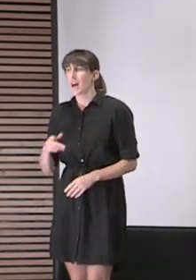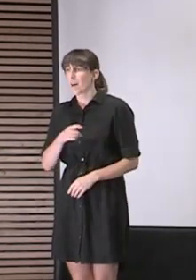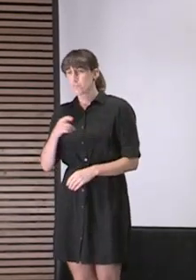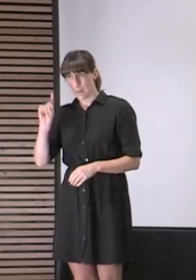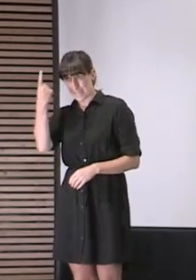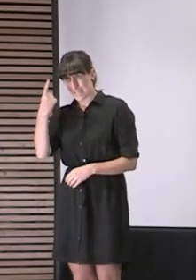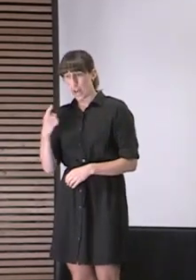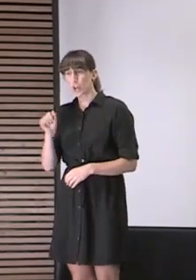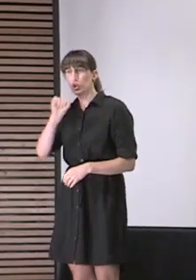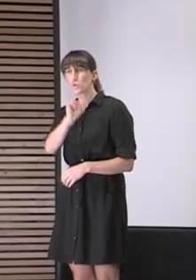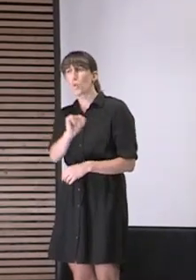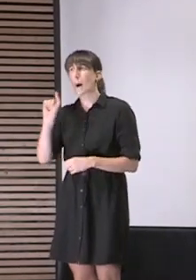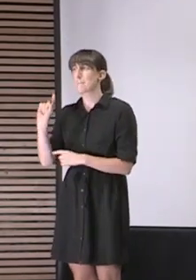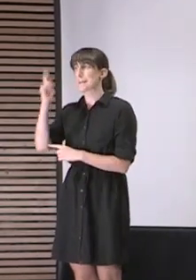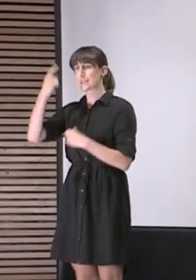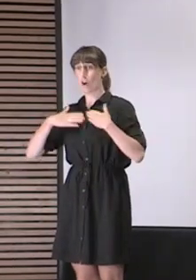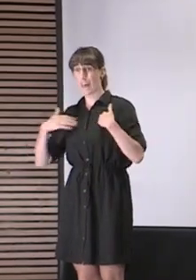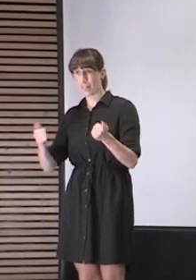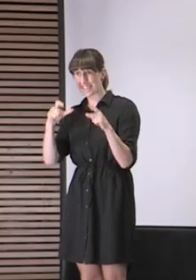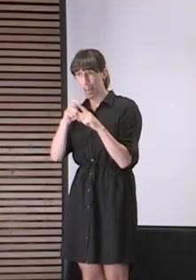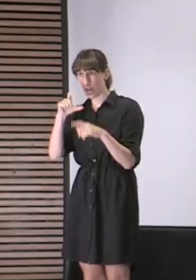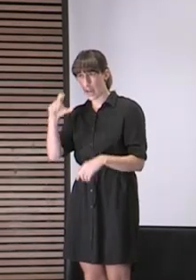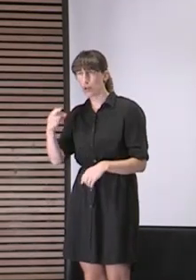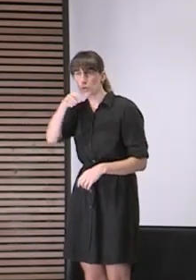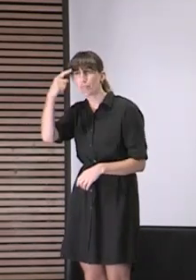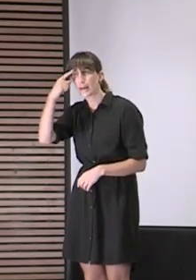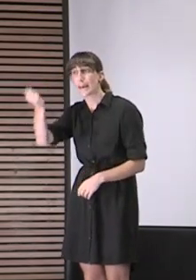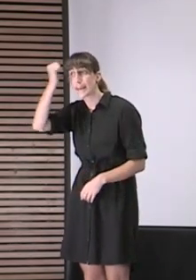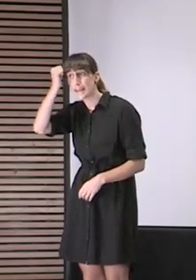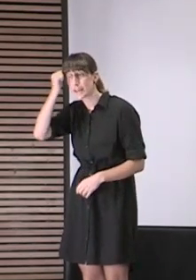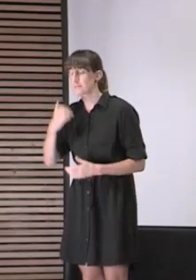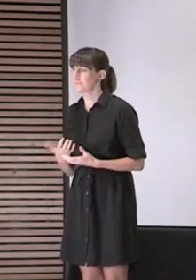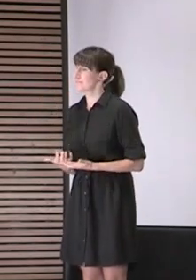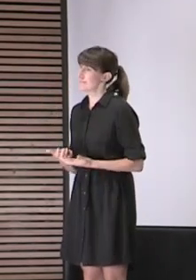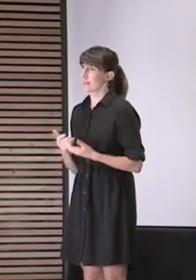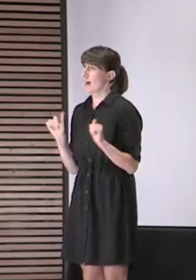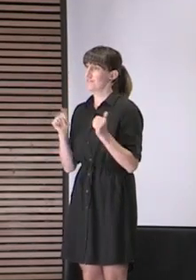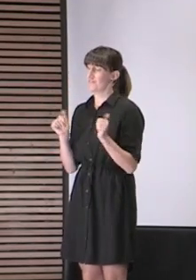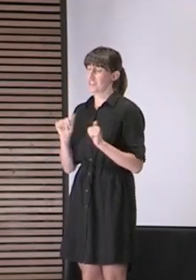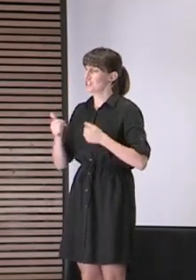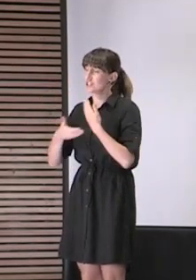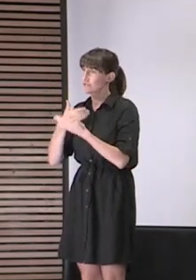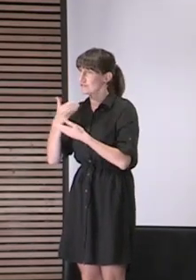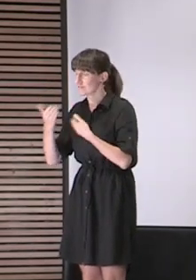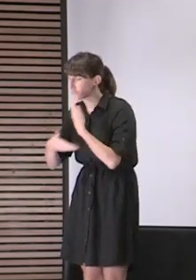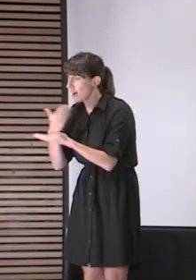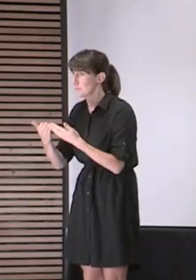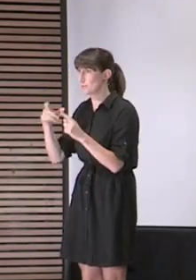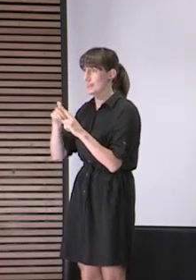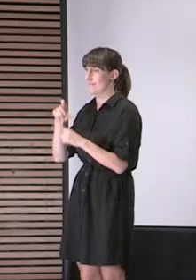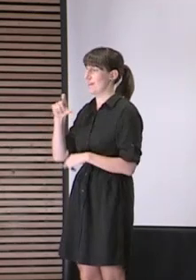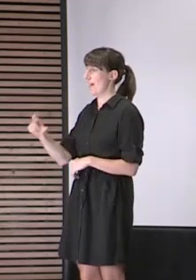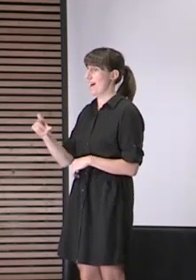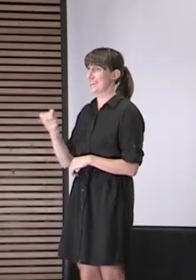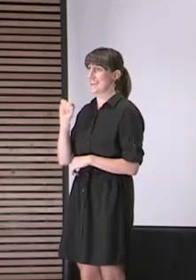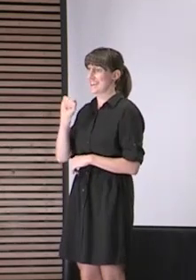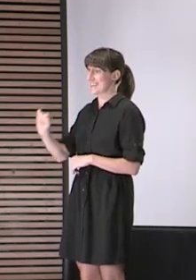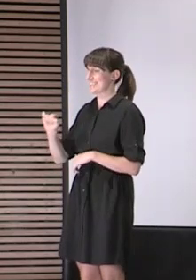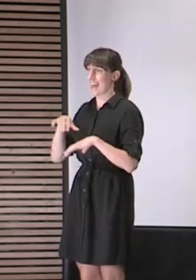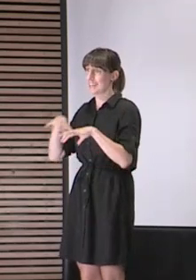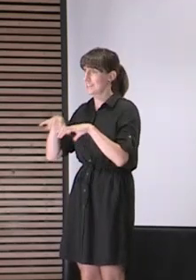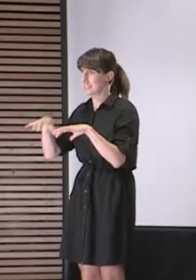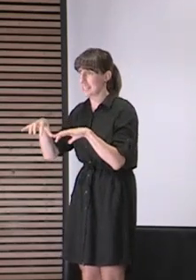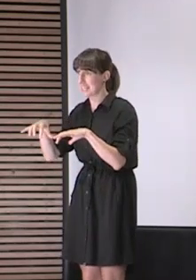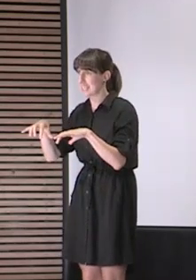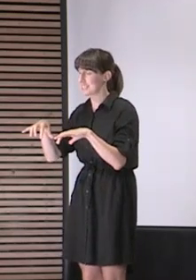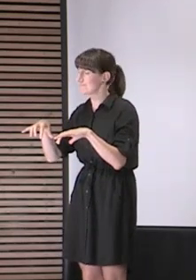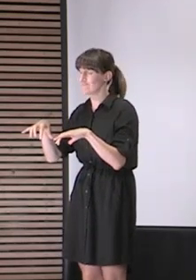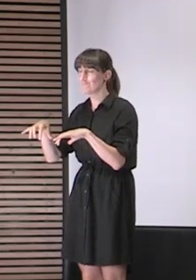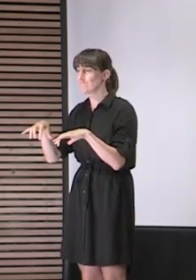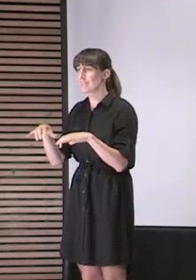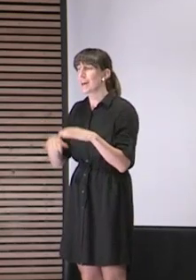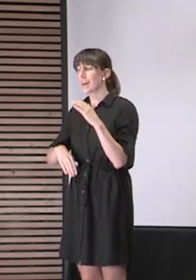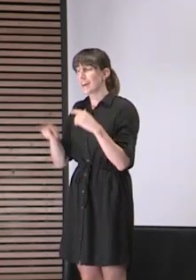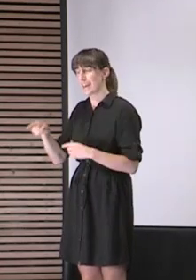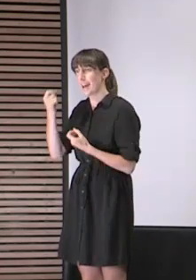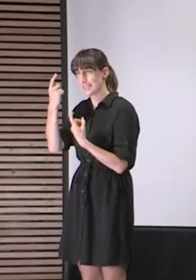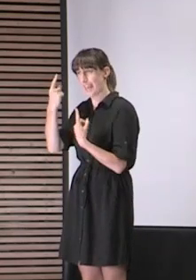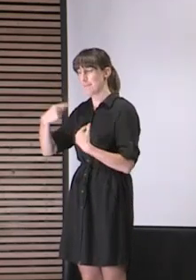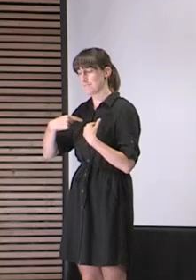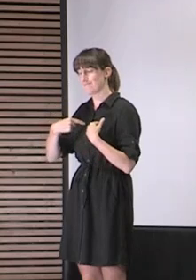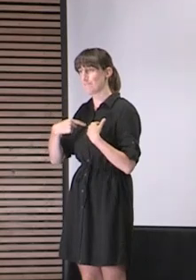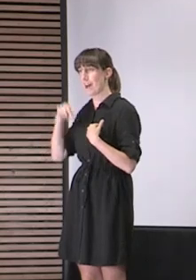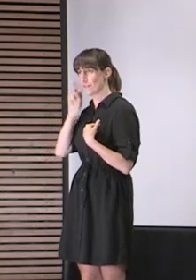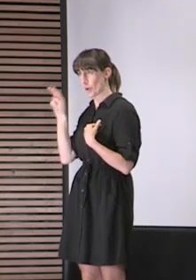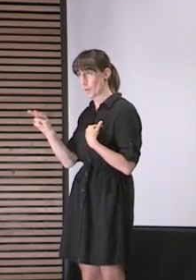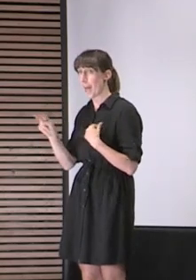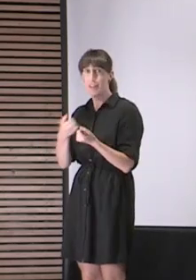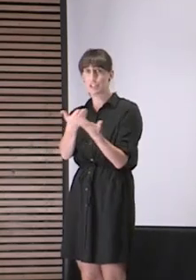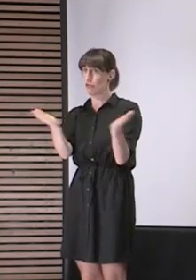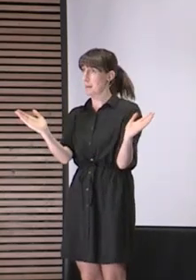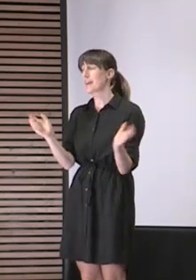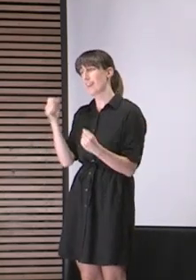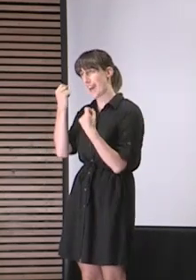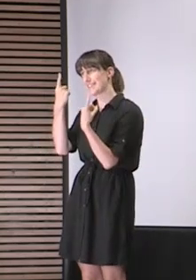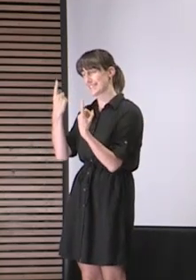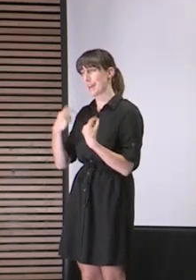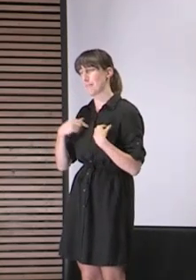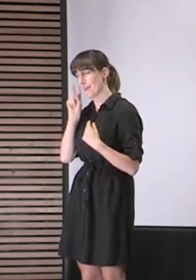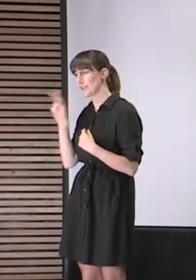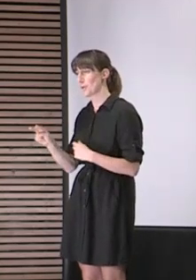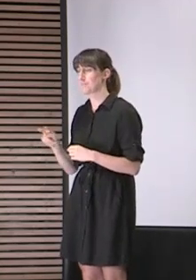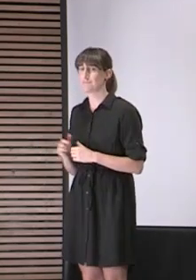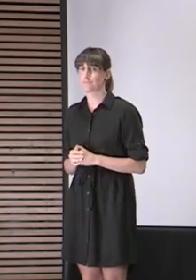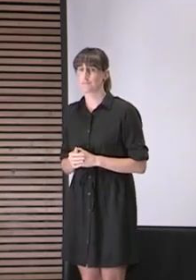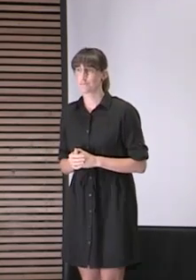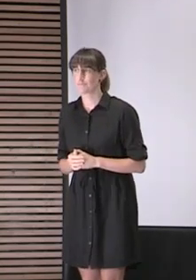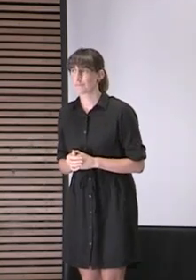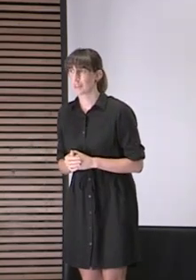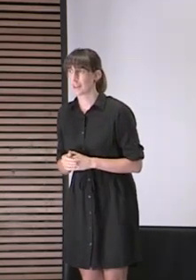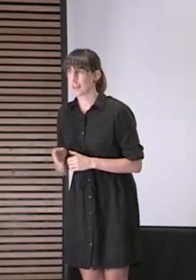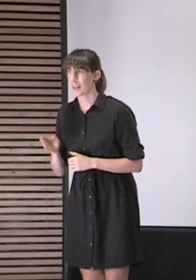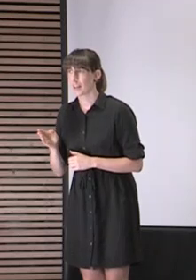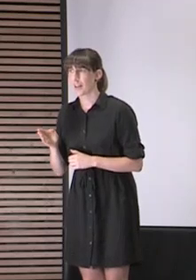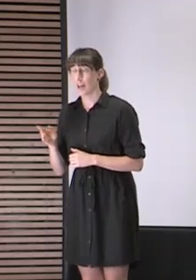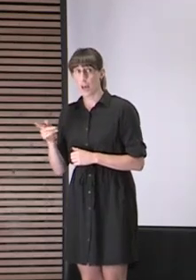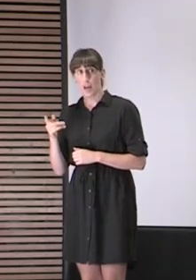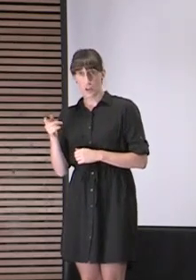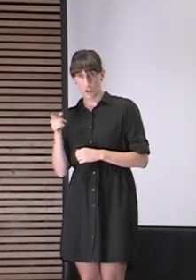alarmas de humo. Como estamos en